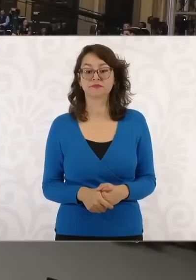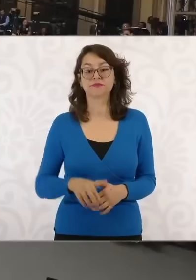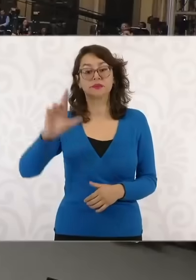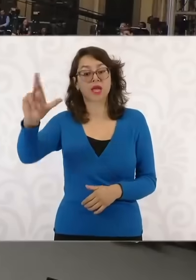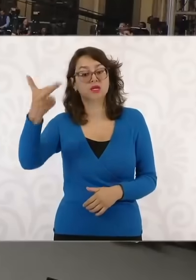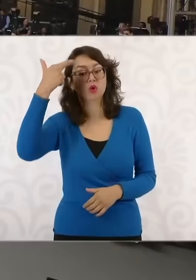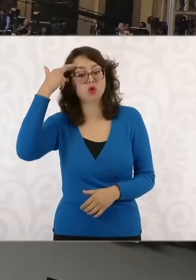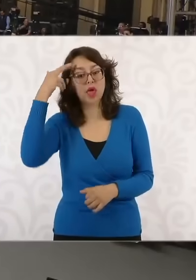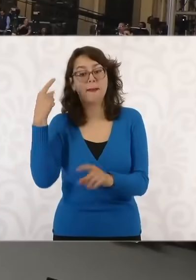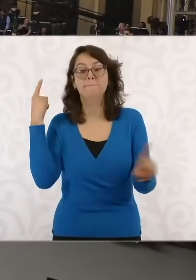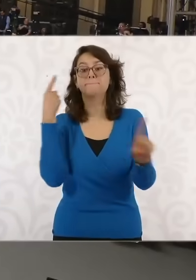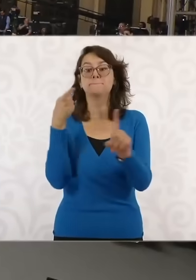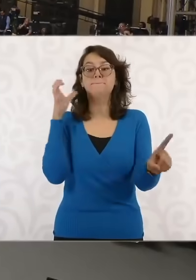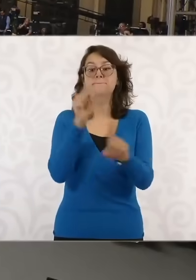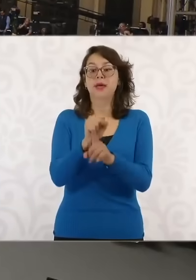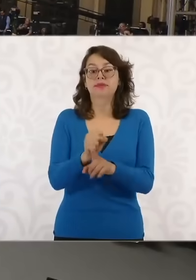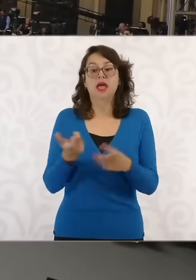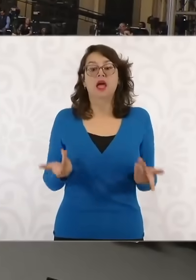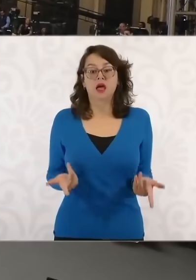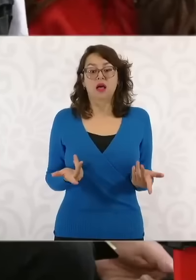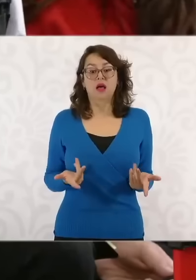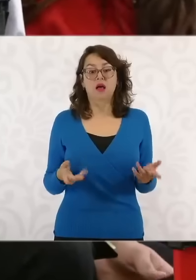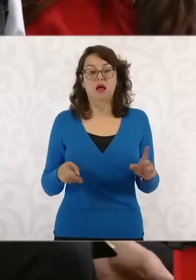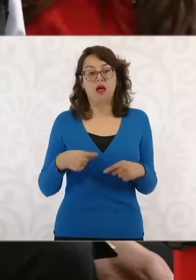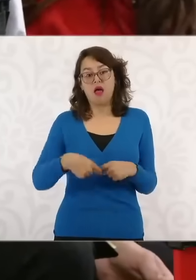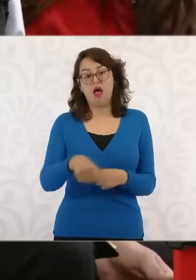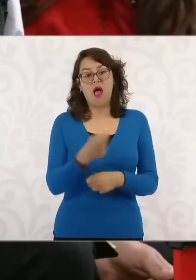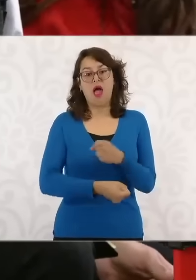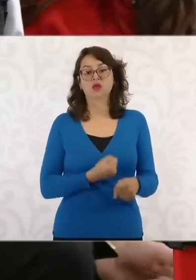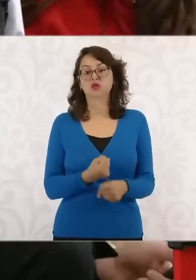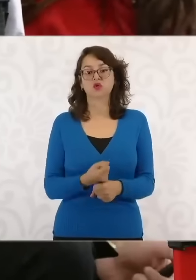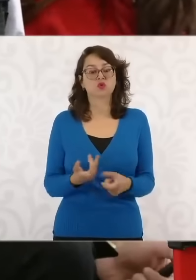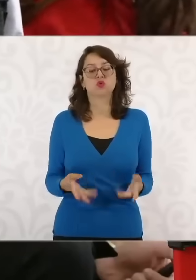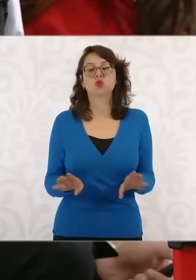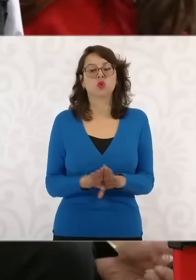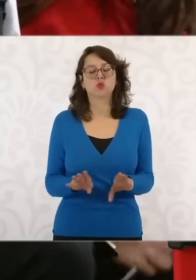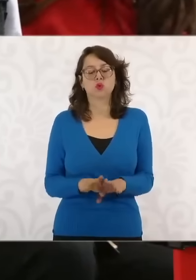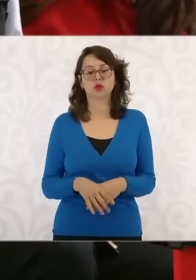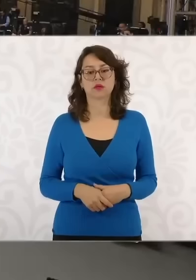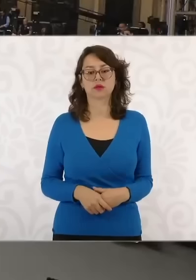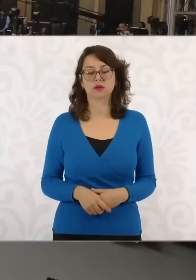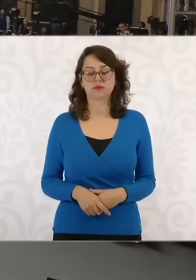sería la meta de estos unidades para el cierre de año o cómo va el porcentaje. Tenemos ahora cerca,